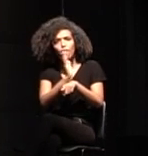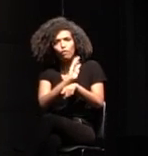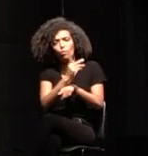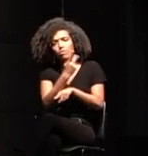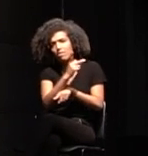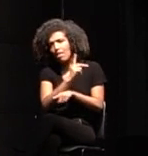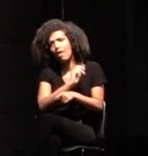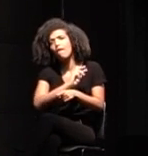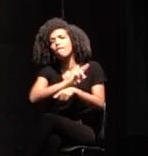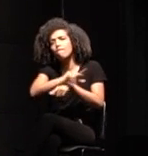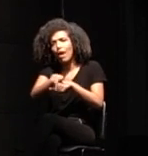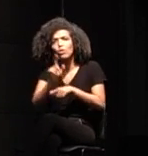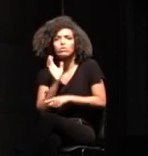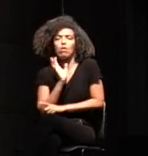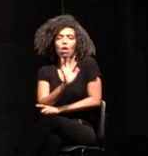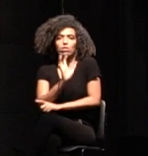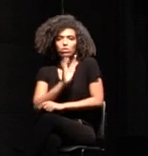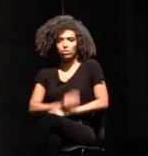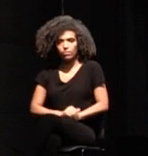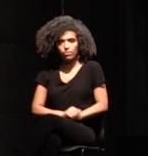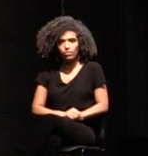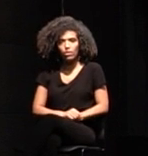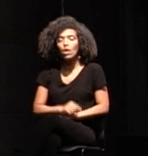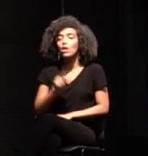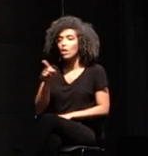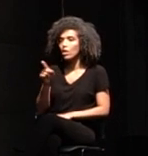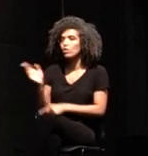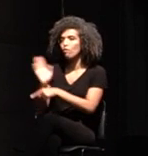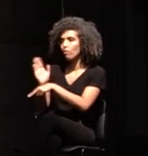E também obviamente nos filmes de De Hirsch você literalmente